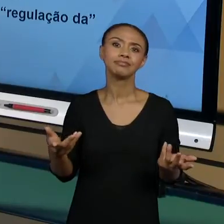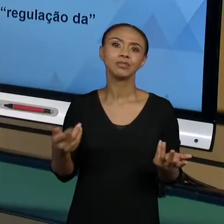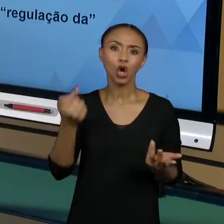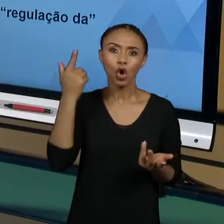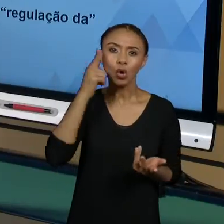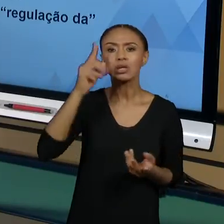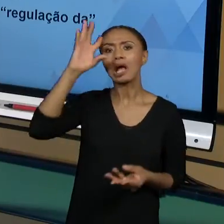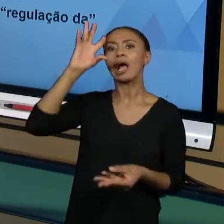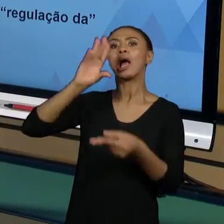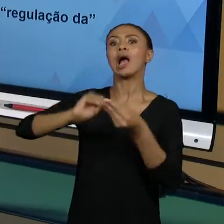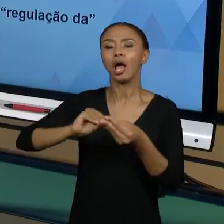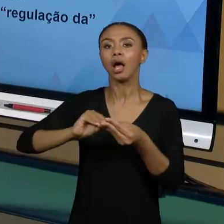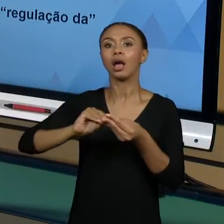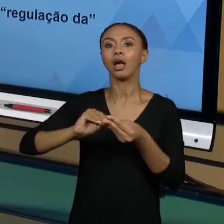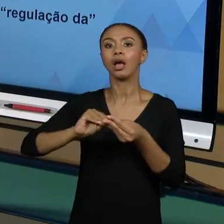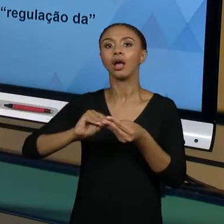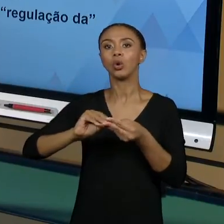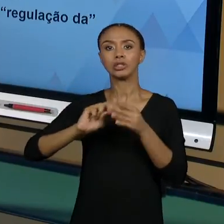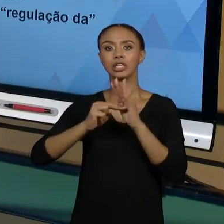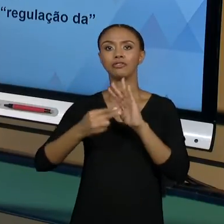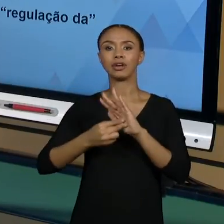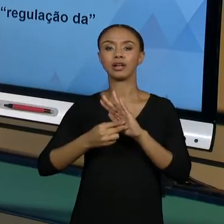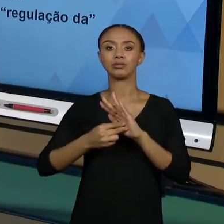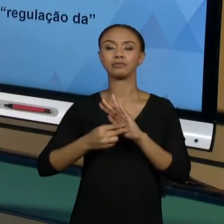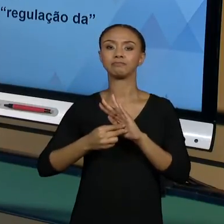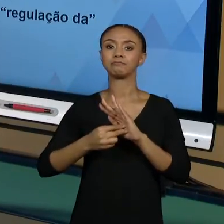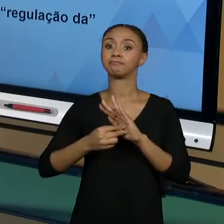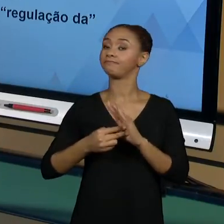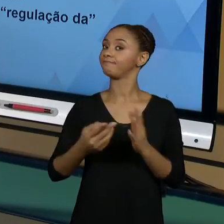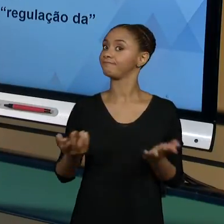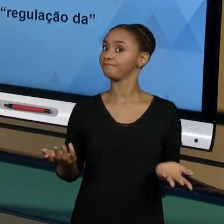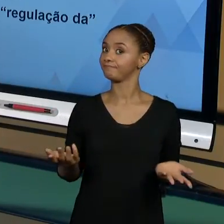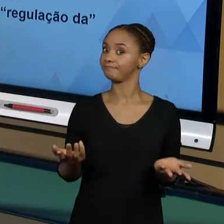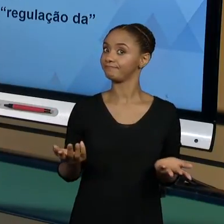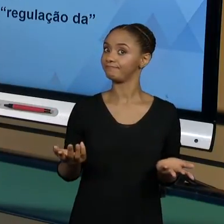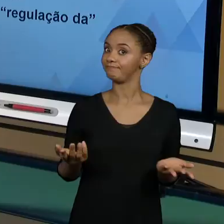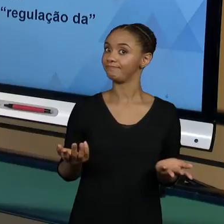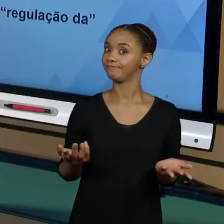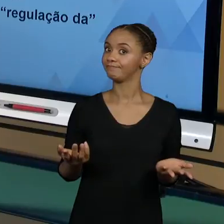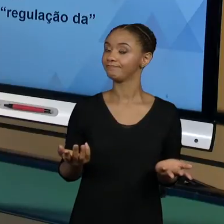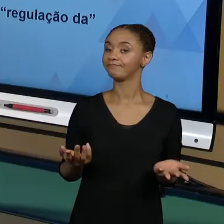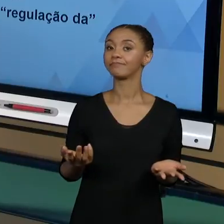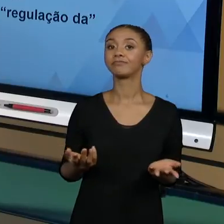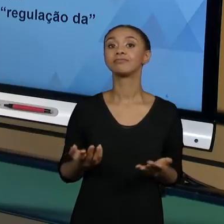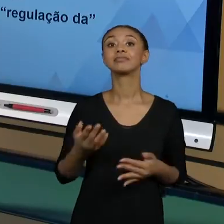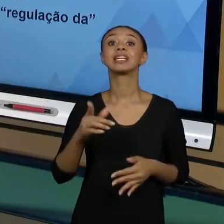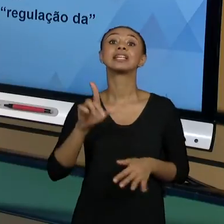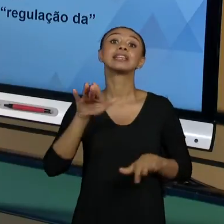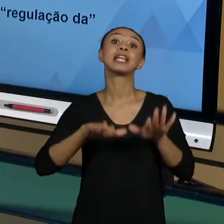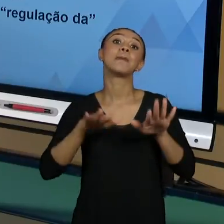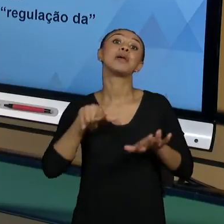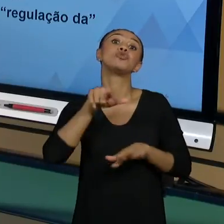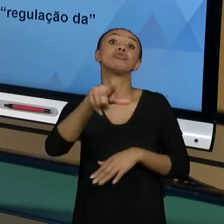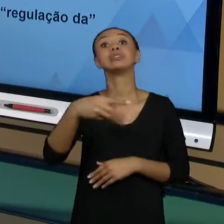SIGNIFICAR AQUILO QUE VOCÊ ESTÁ ASSISTINDO, AQUILO QUE VOCÊ ESTÁ PRESENCIANDO A PARTIR DOS REFERENCIAIS QUE VOCÊ POSSUI, A PARTIR DOS